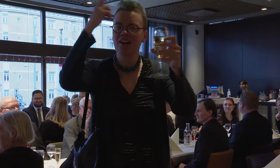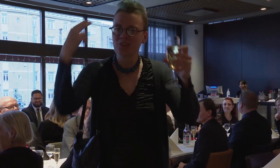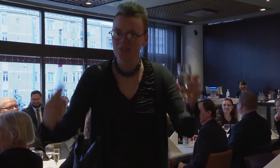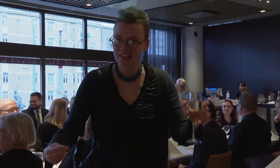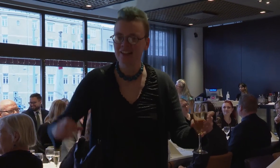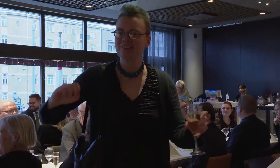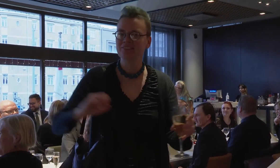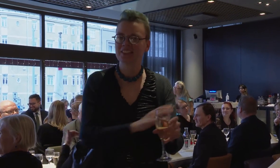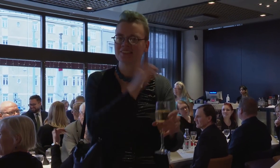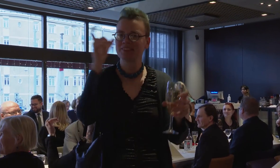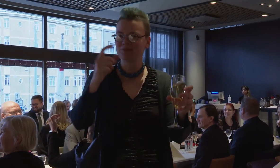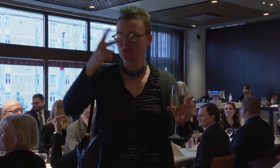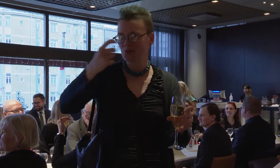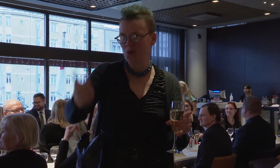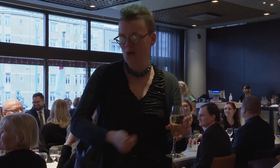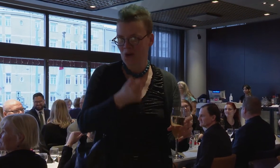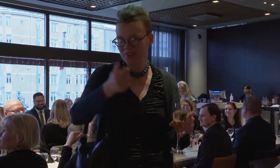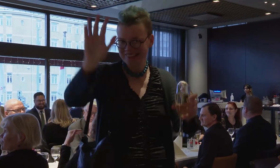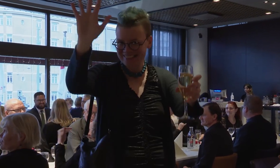Onnea 20 vuodesta, FST!